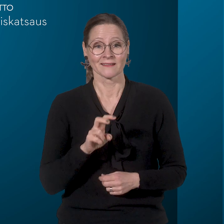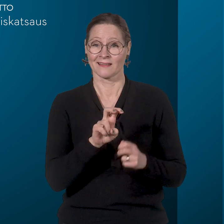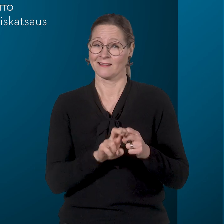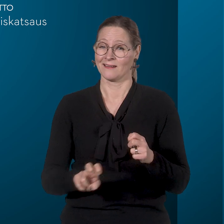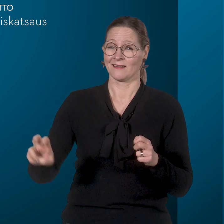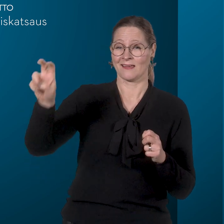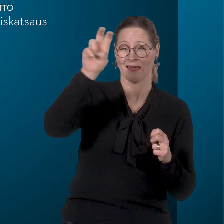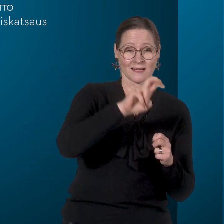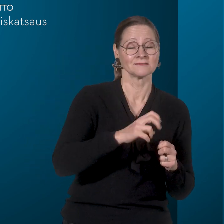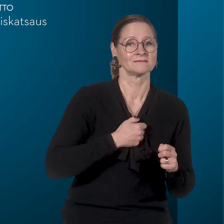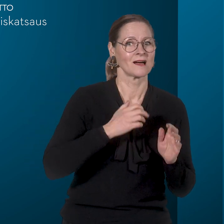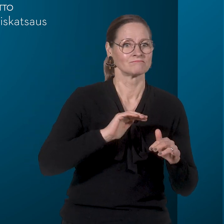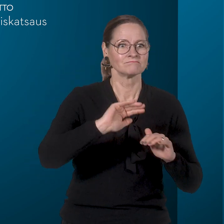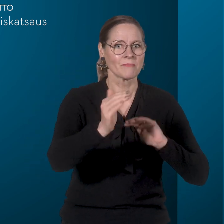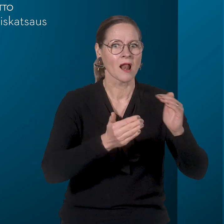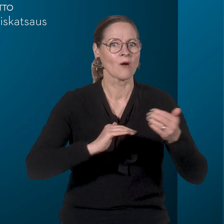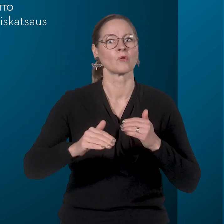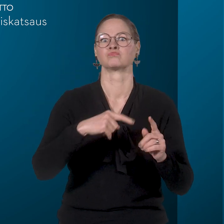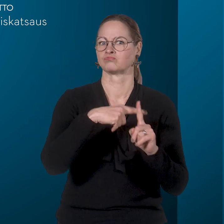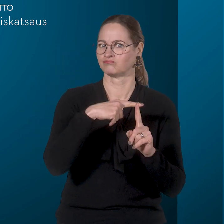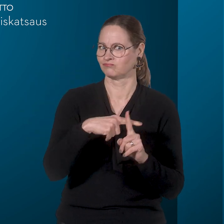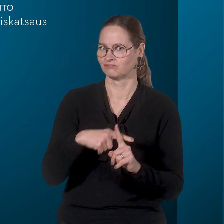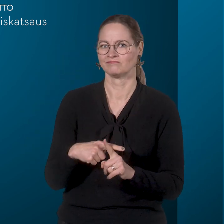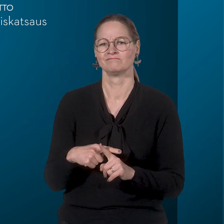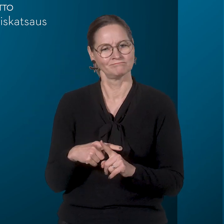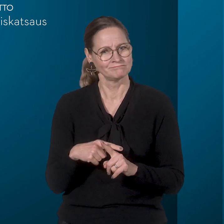Kiertue on saanut osakseen myönteistä palautetta, -